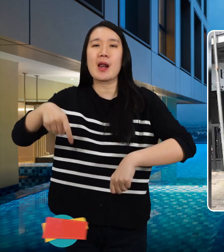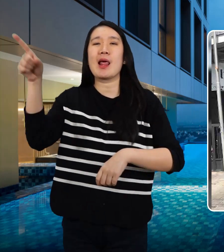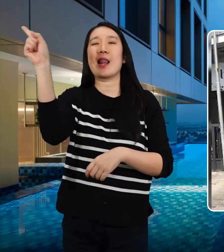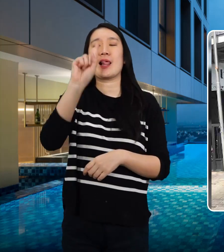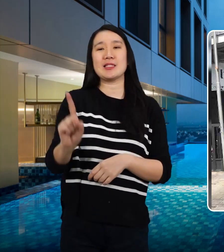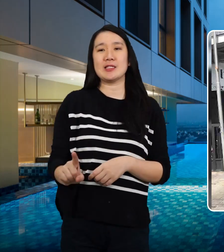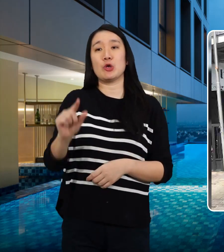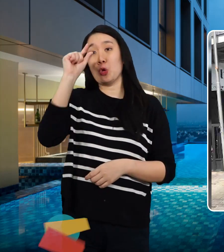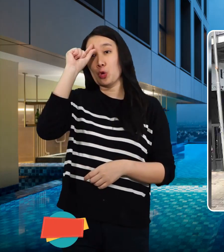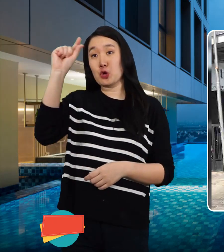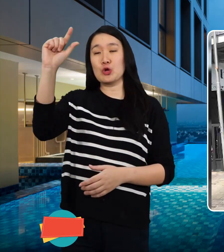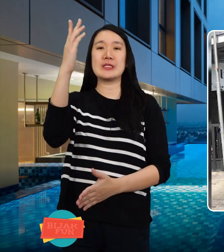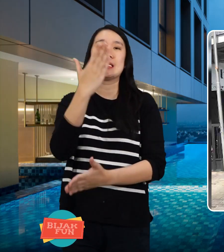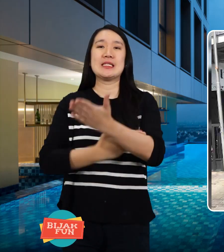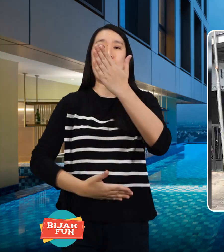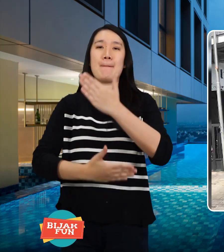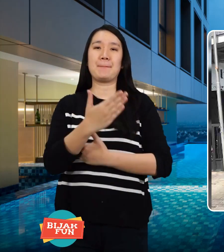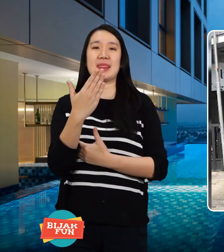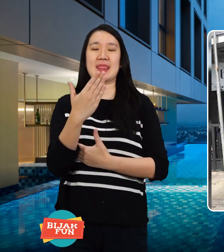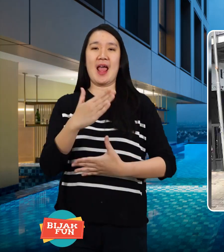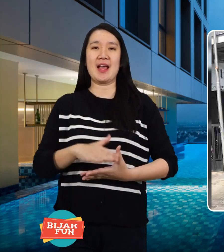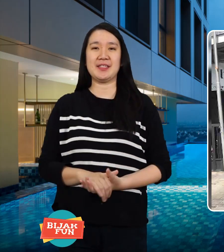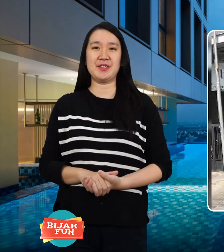atau sepeda listrik untuk Disabilitas.